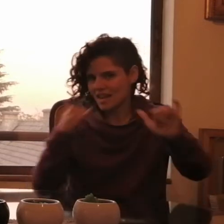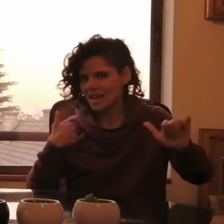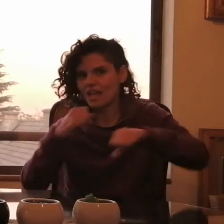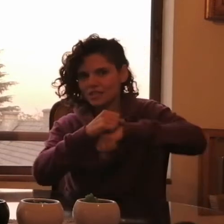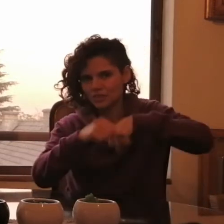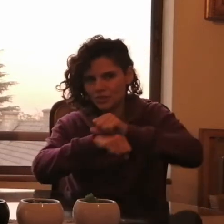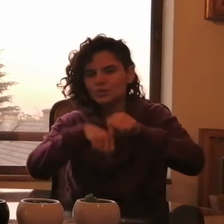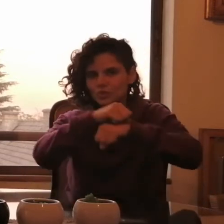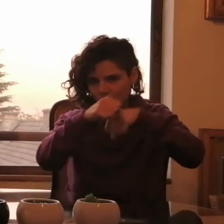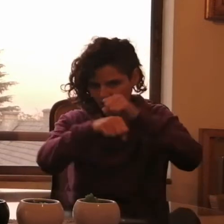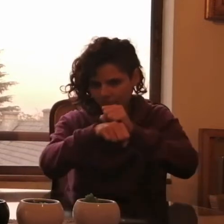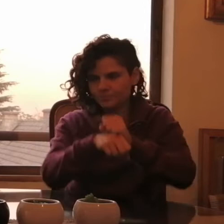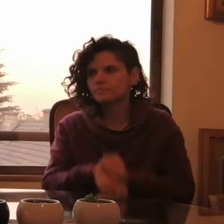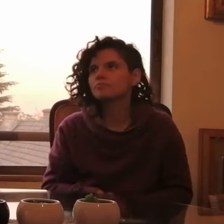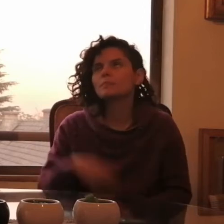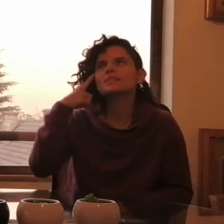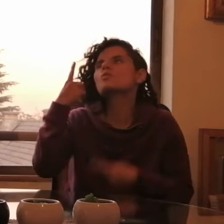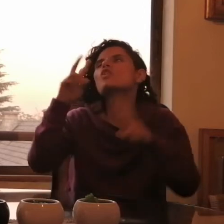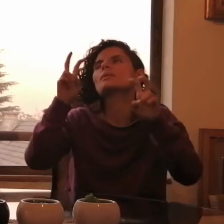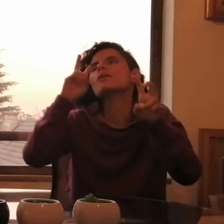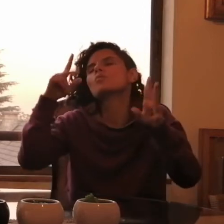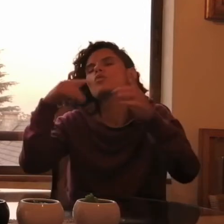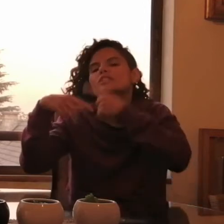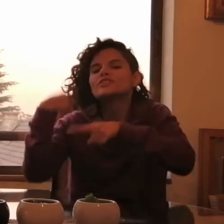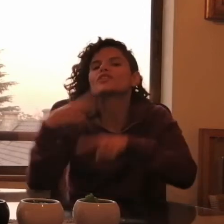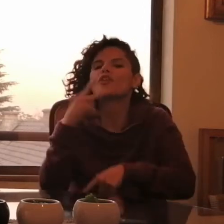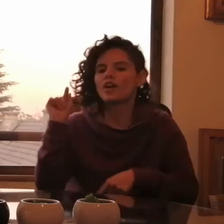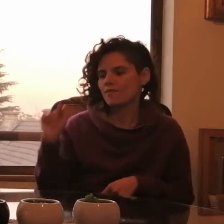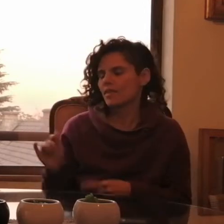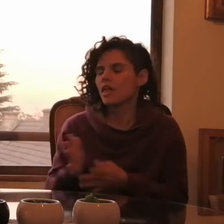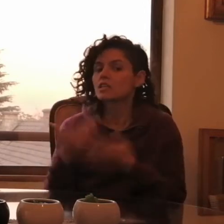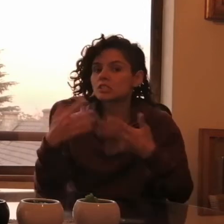pongámosle un poco en contexto como iba tu vida, ya estabas, tenías hijos ya, no